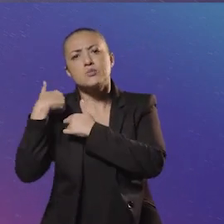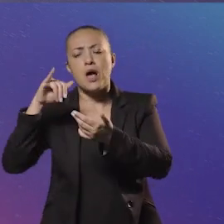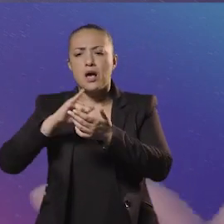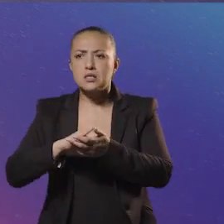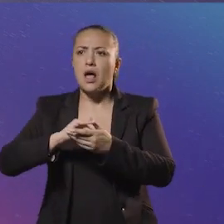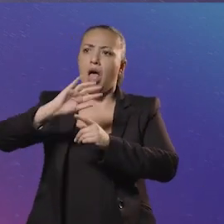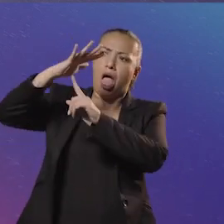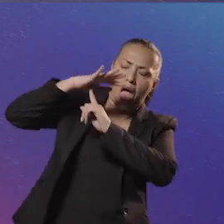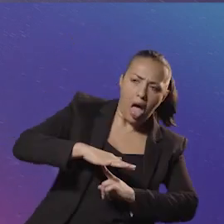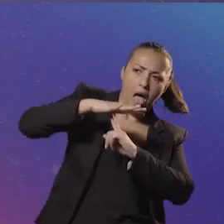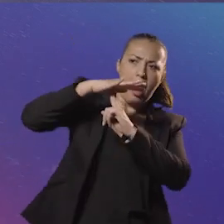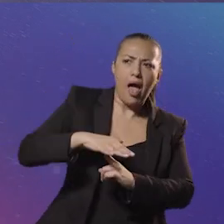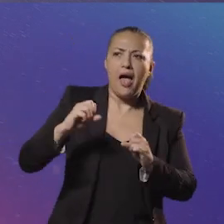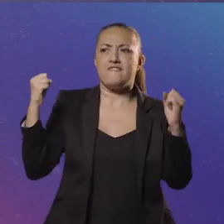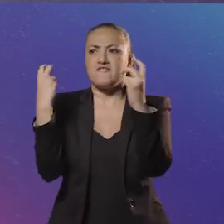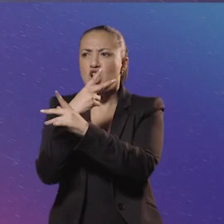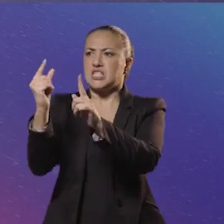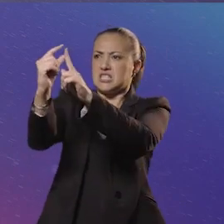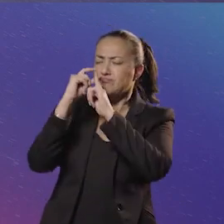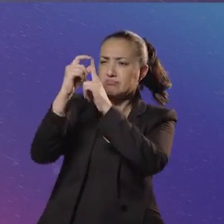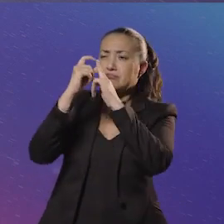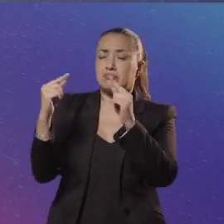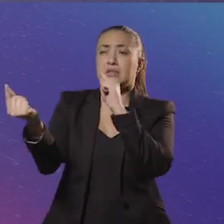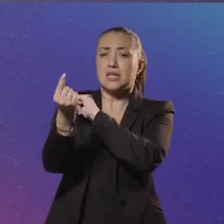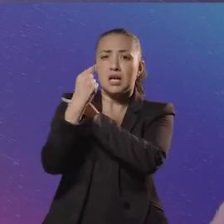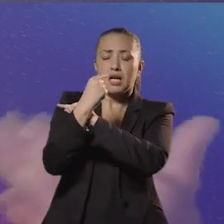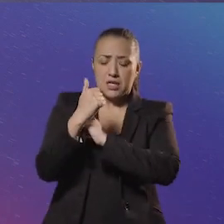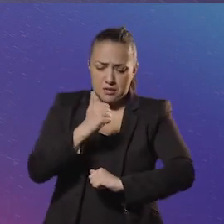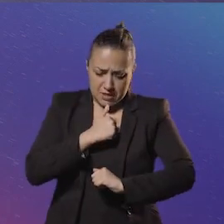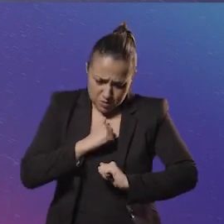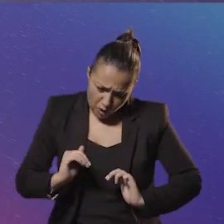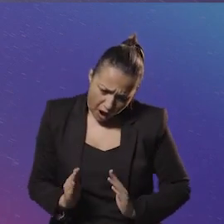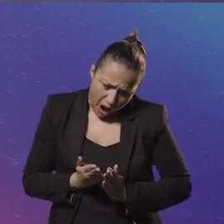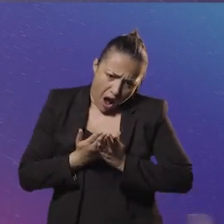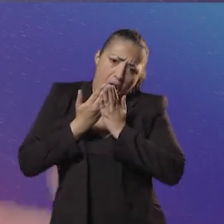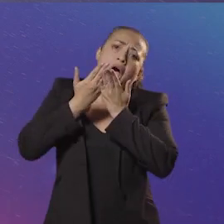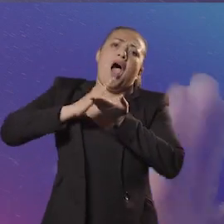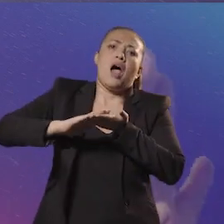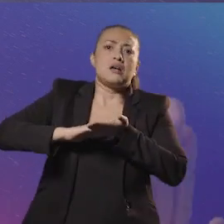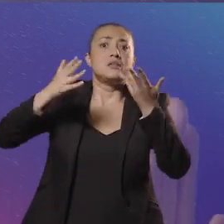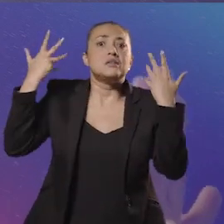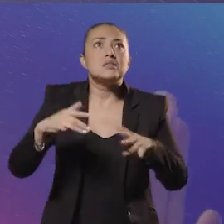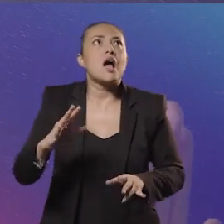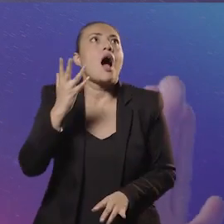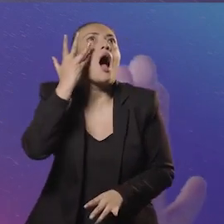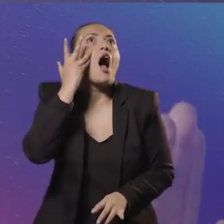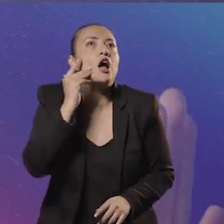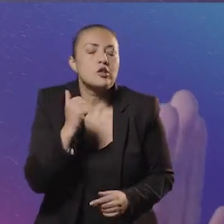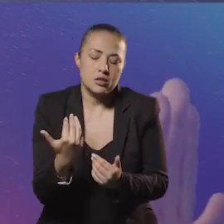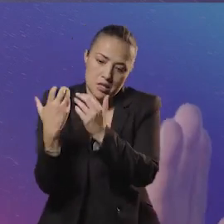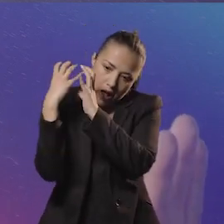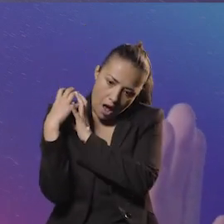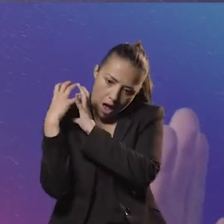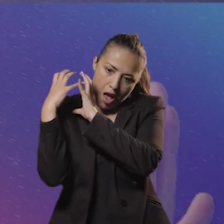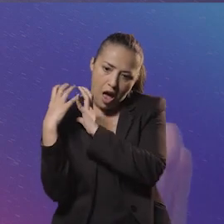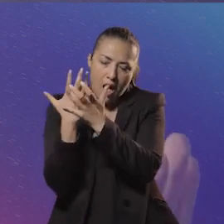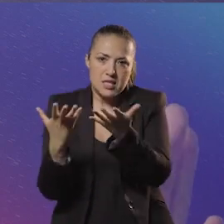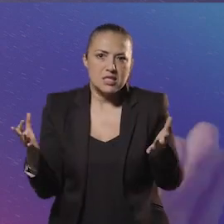de recibir la discriminación y la violencia, de que además nos autoreparemos, o sea, ya de por sí cotidianamente nos tenemos que hacer cargo de un montón de cosas